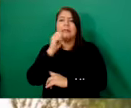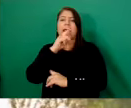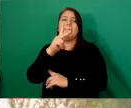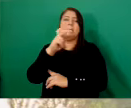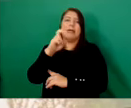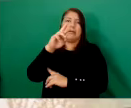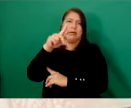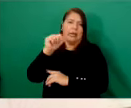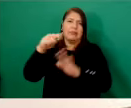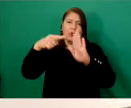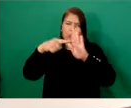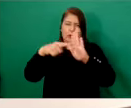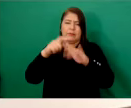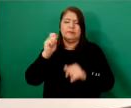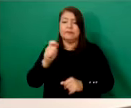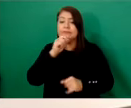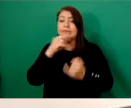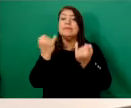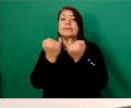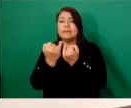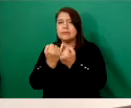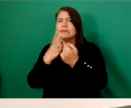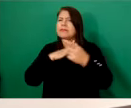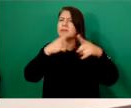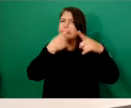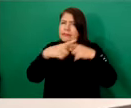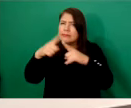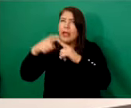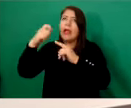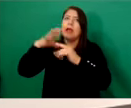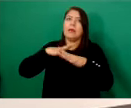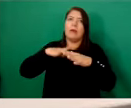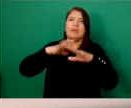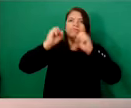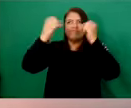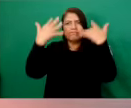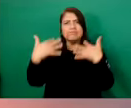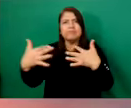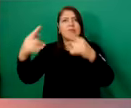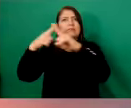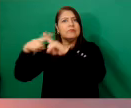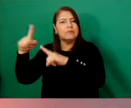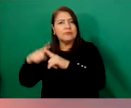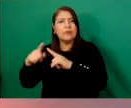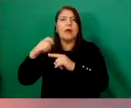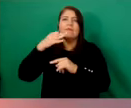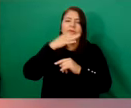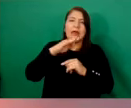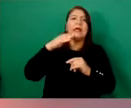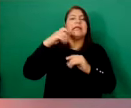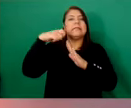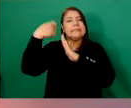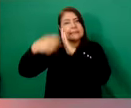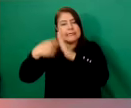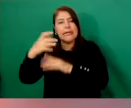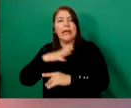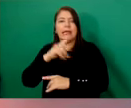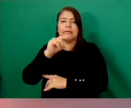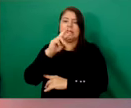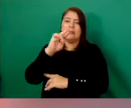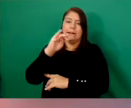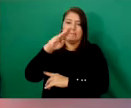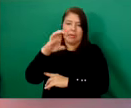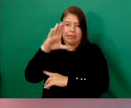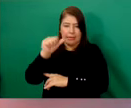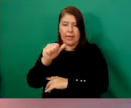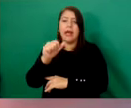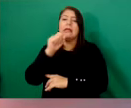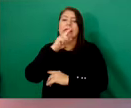¿Sabías que aquí se celebran eventos relacionados con el cine, como el festival Tribeca de Doha